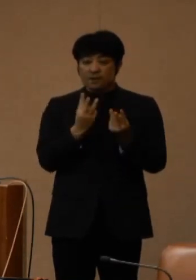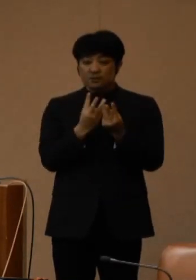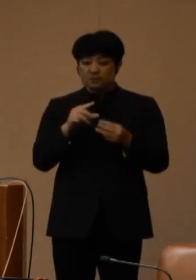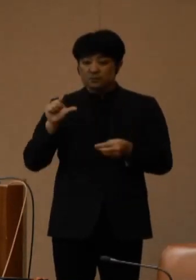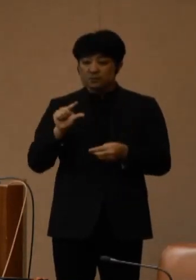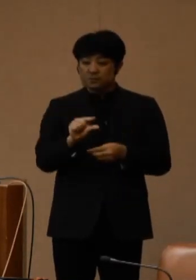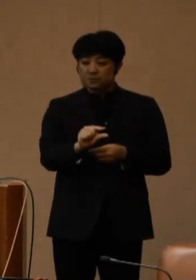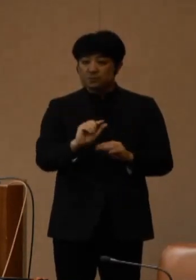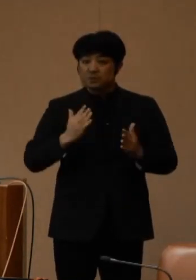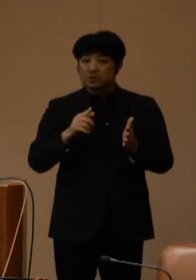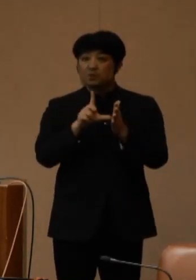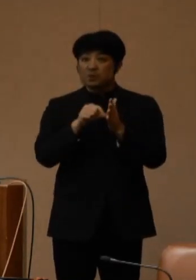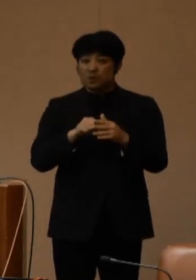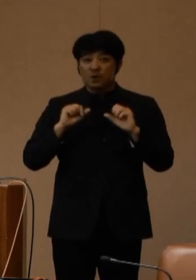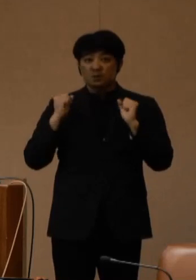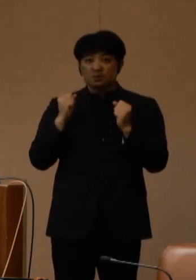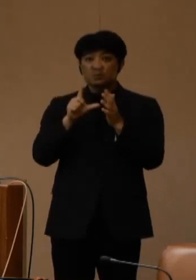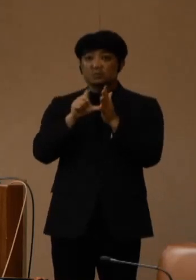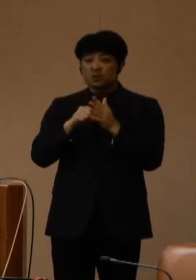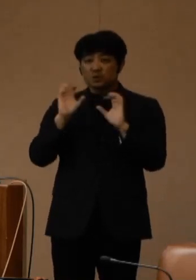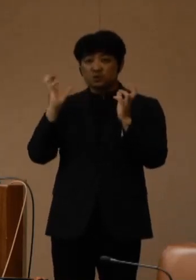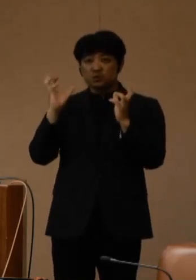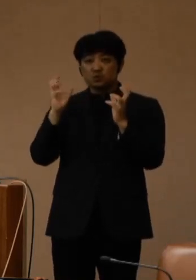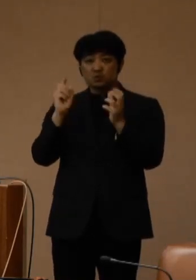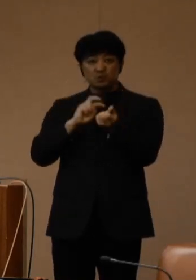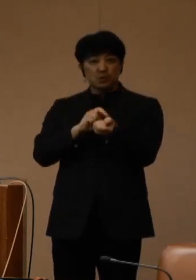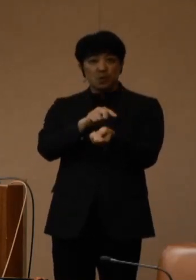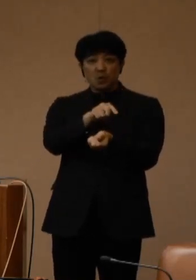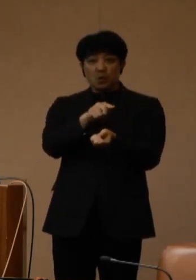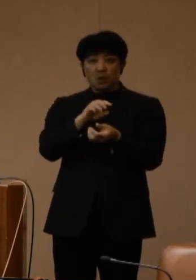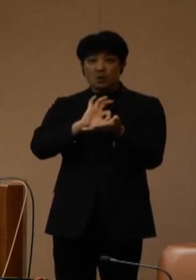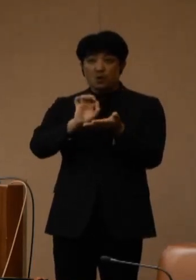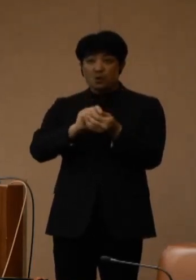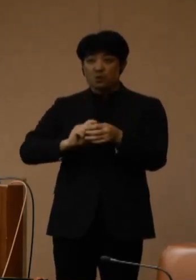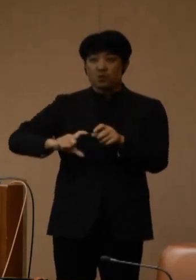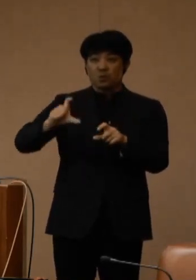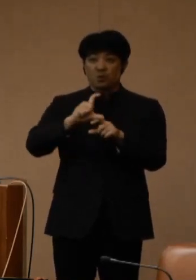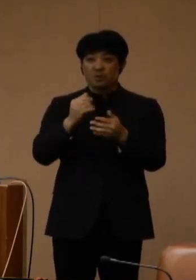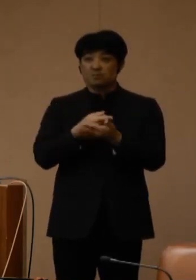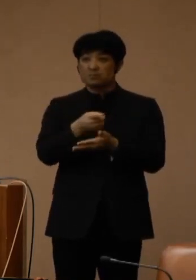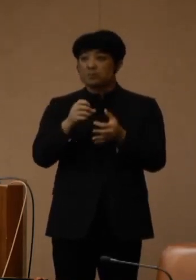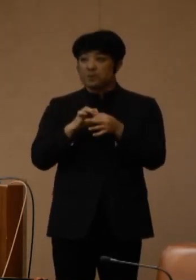冬場の救急医療の増加も加わり、年末年始には